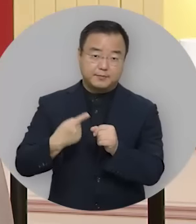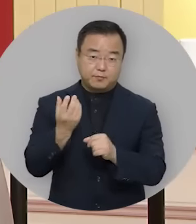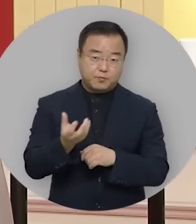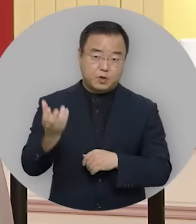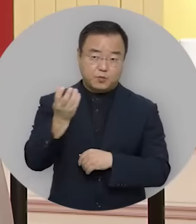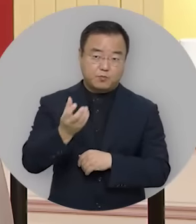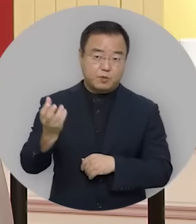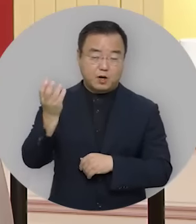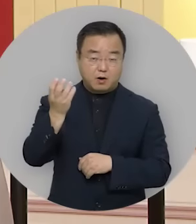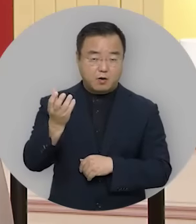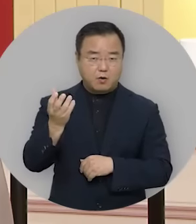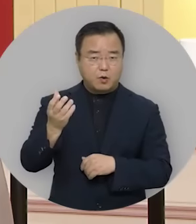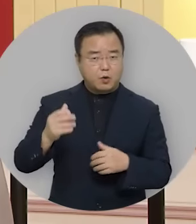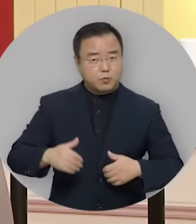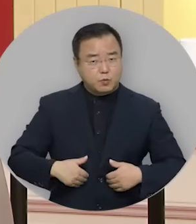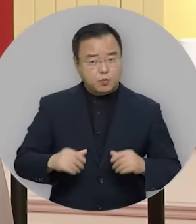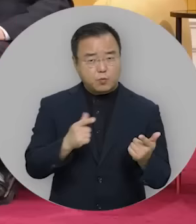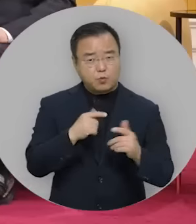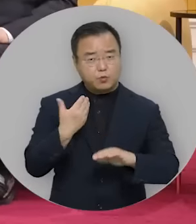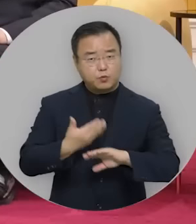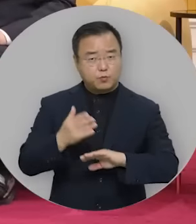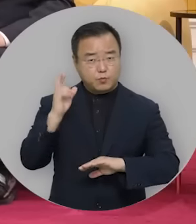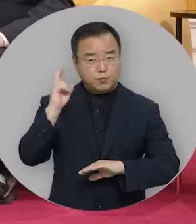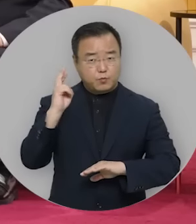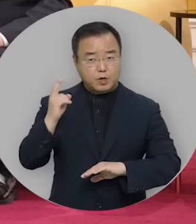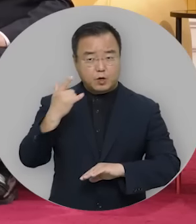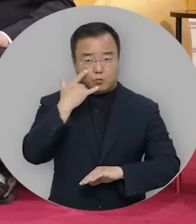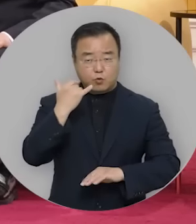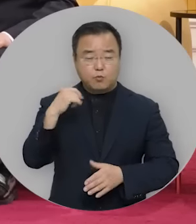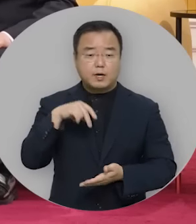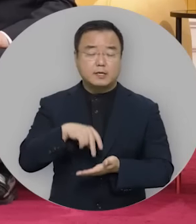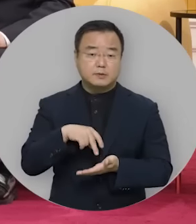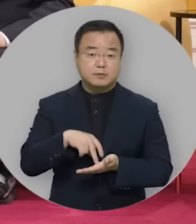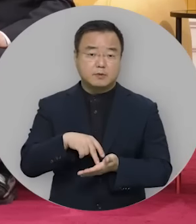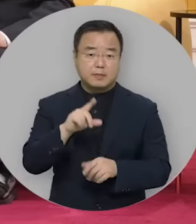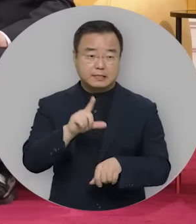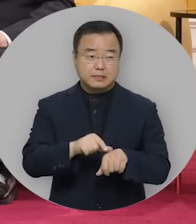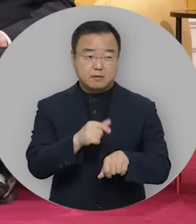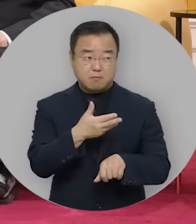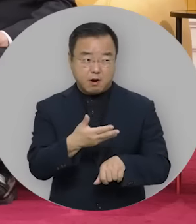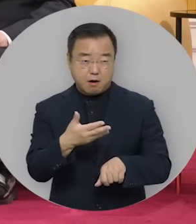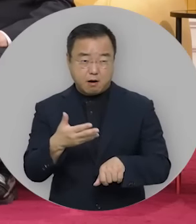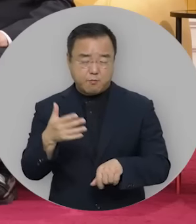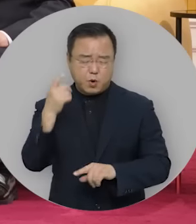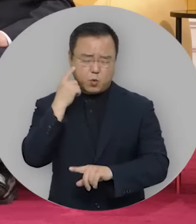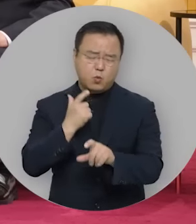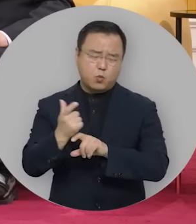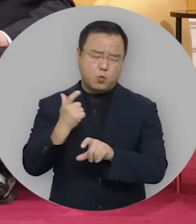필요한 부분들이 다 다를 것 같아요. 그래서 학부모님들 입장에서는 이 부분이 시간이 갈수록 더 고민이 될 것 같은데